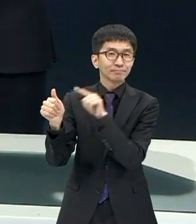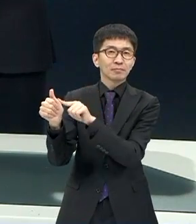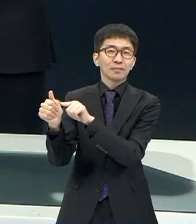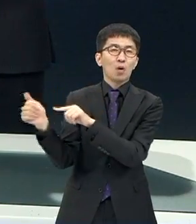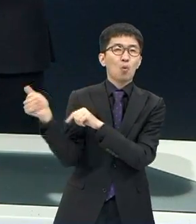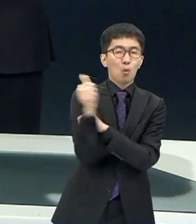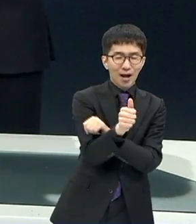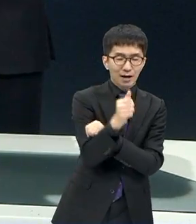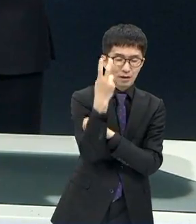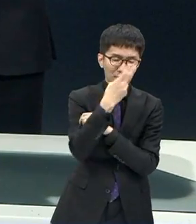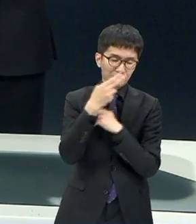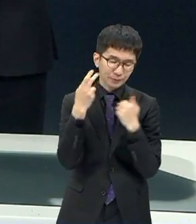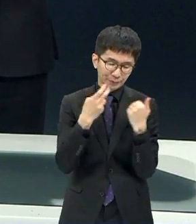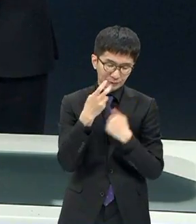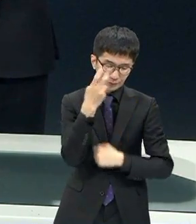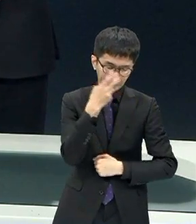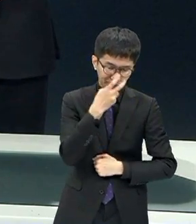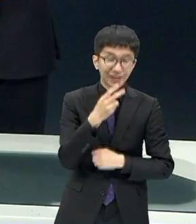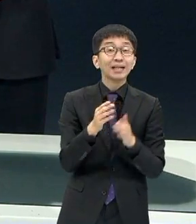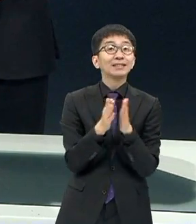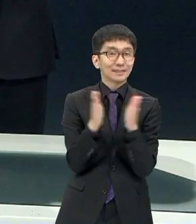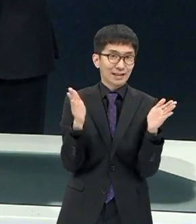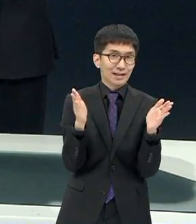취재기자 연결해서 검찰 분위기 어떤지 알아보겠습니다.